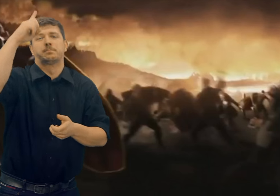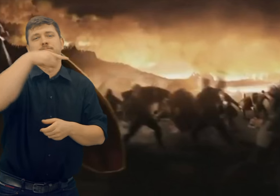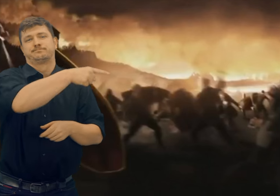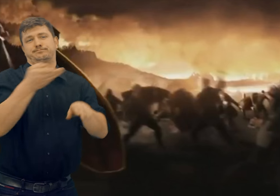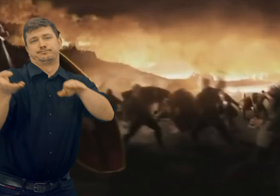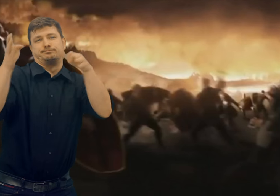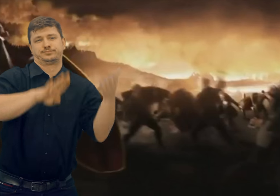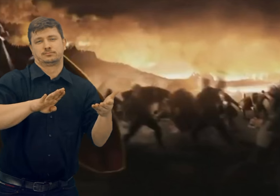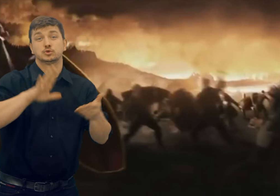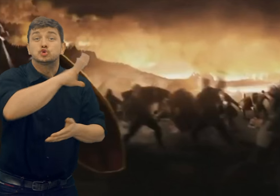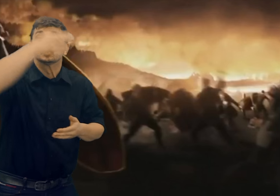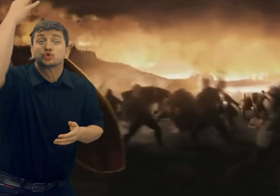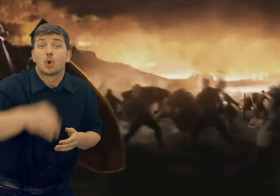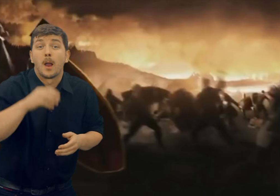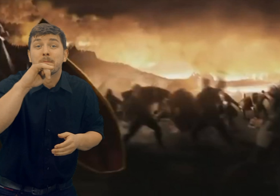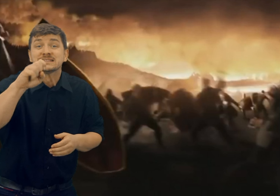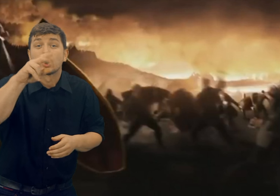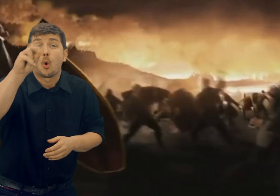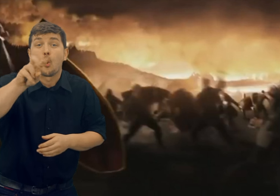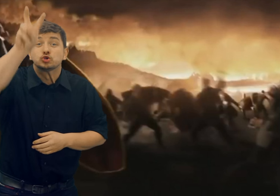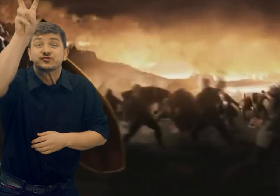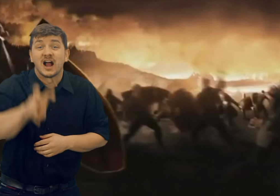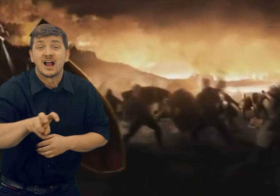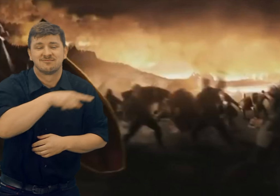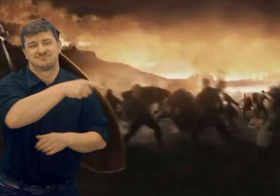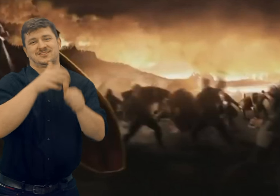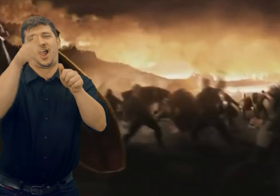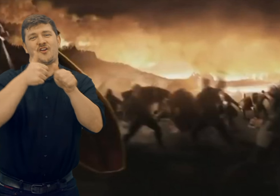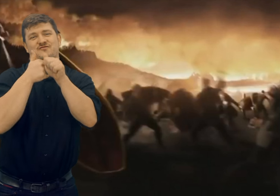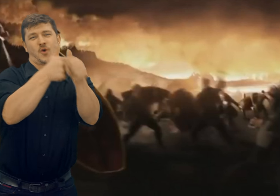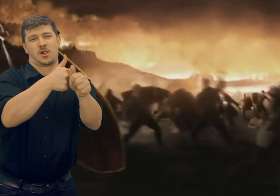Aber er verstarb sehr früh. Also kam sein Sohn MIESZKO II. an die Macht.